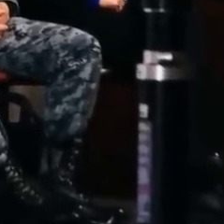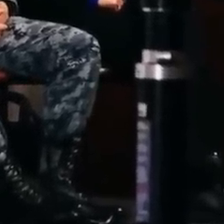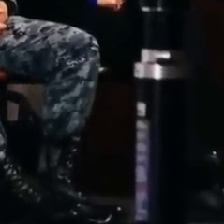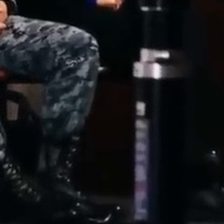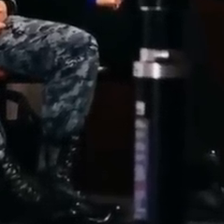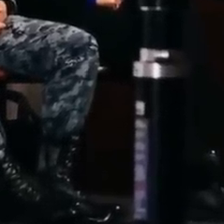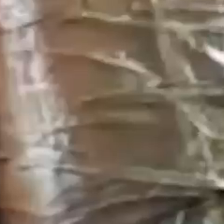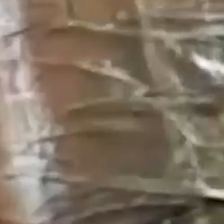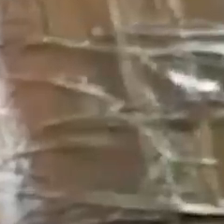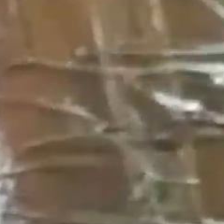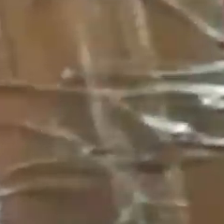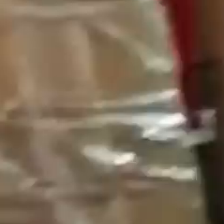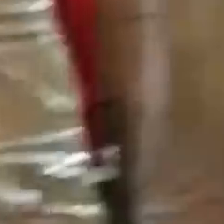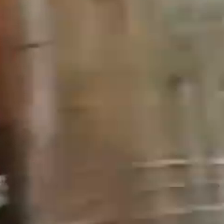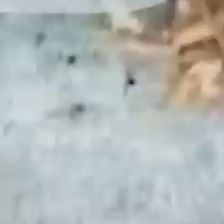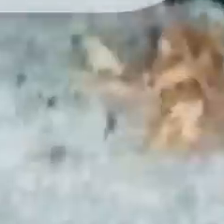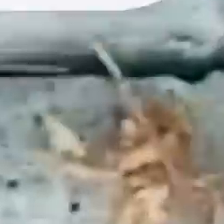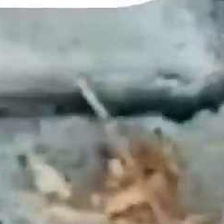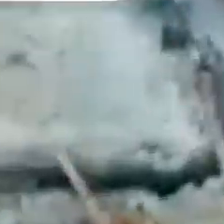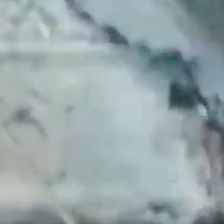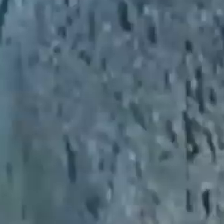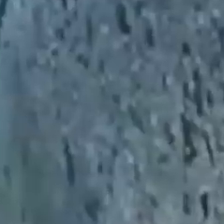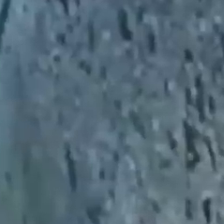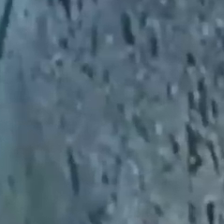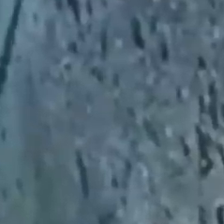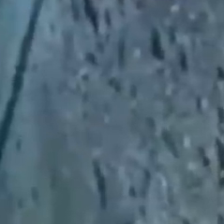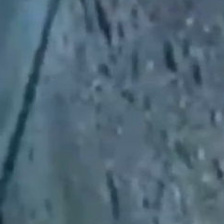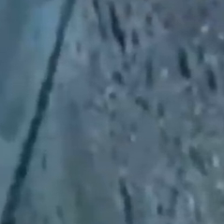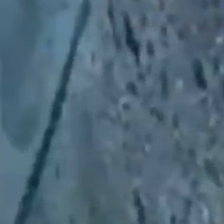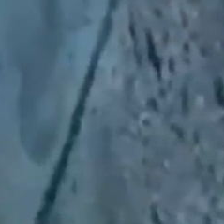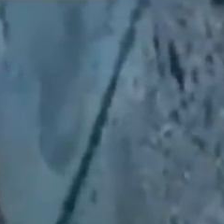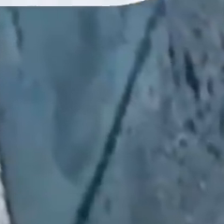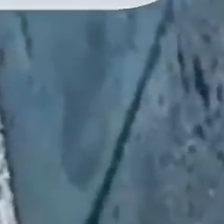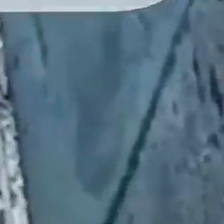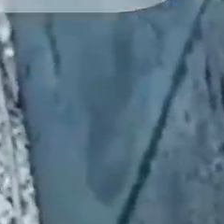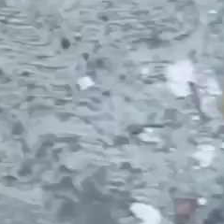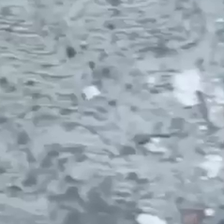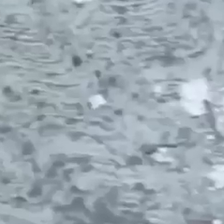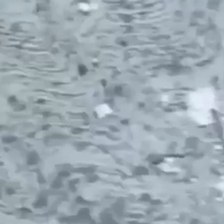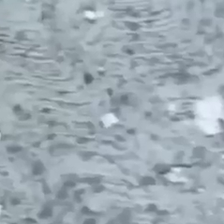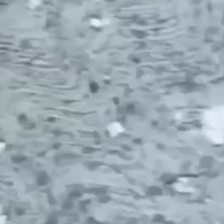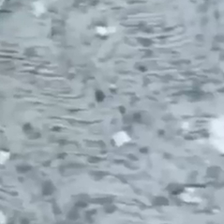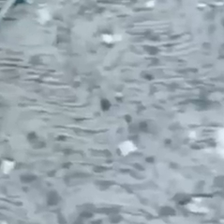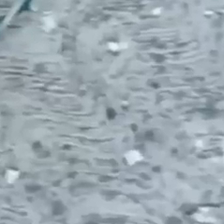ha coordinado las siguientes acciones se aseguraron 57.9 toneladas de drogas que equivalen